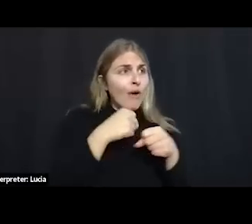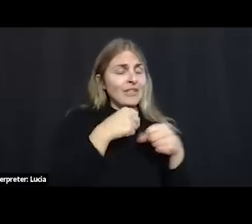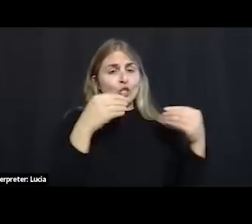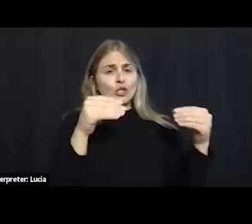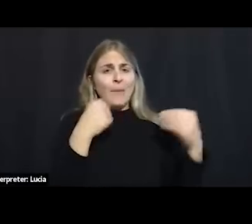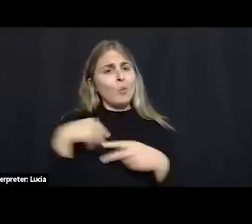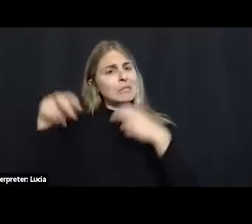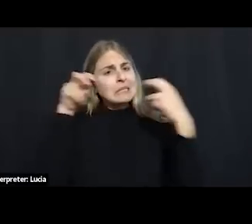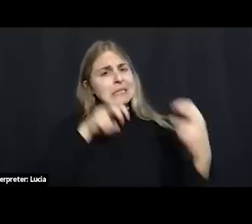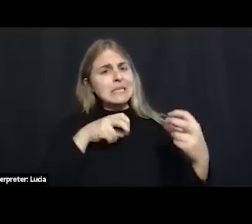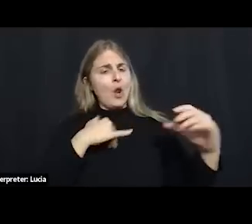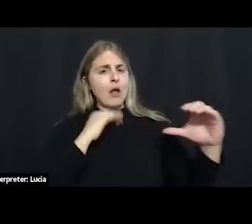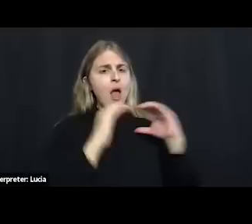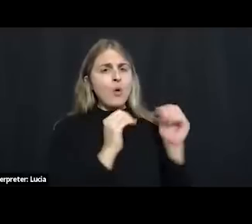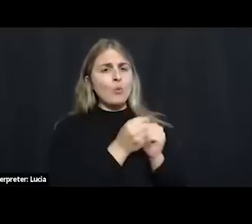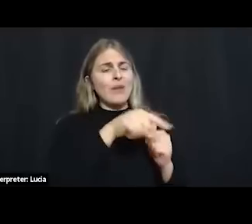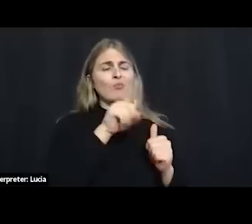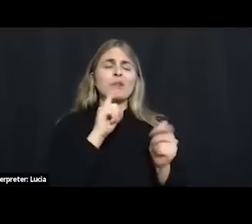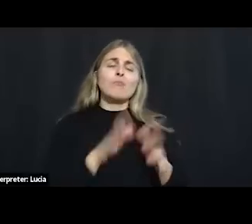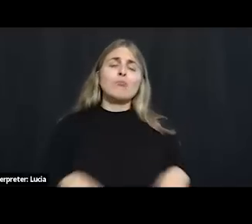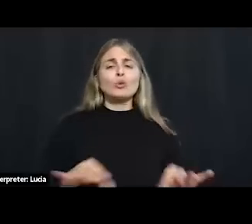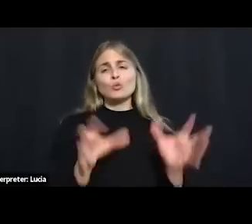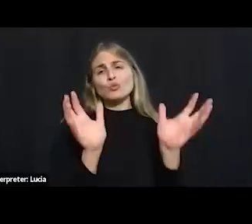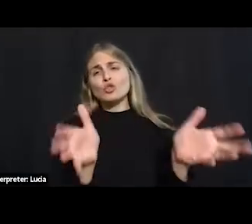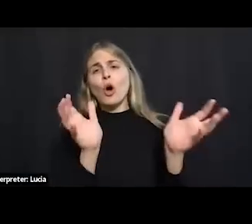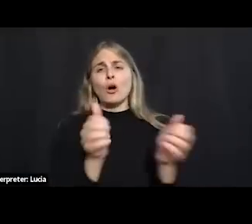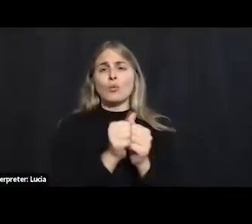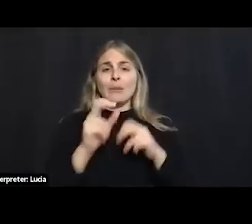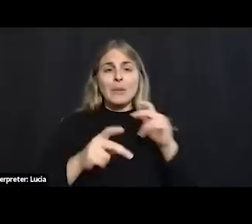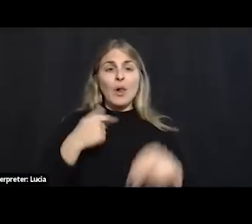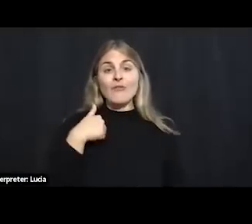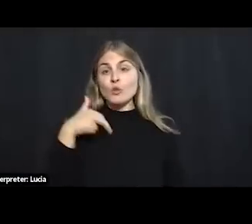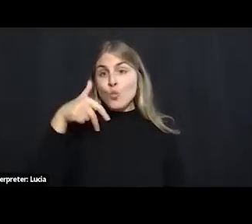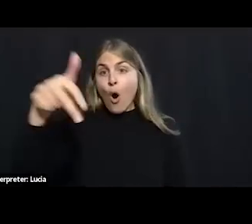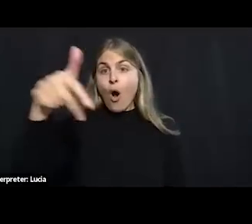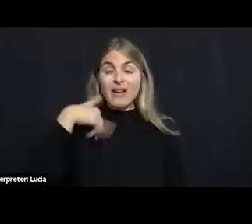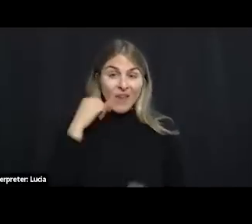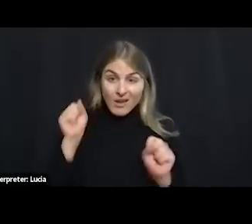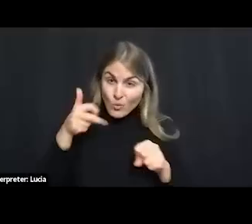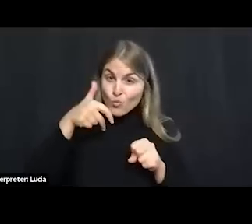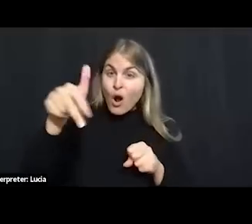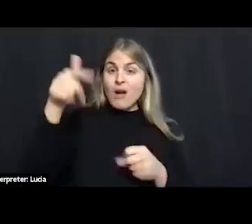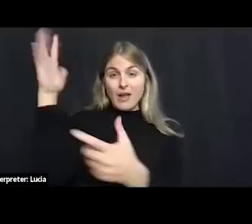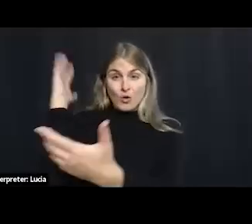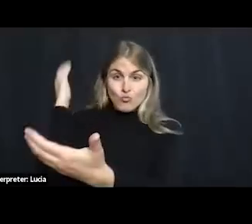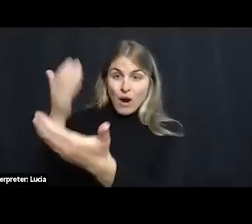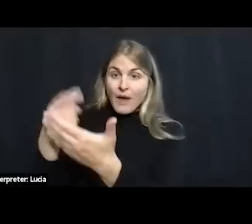Es muy importante para mí poder hablar con la gente. Todo lo que tengo que hacer es caminar. Mientras pueda caminar, puedo ir a algún lugar y hablar con alguien".